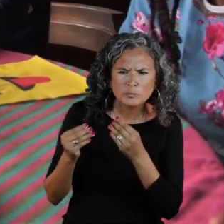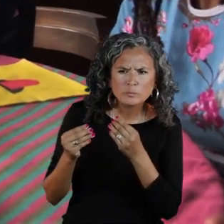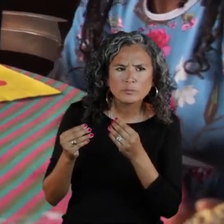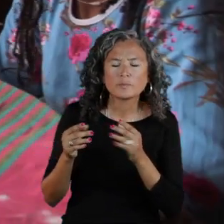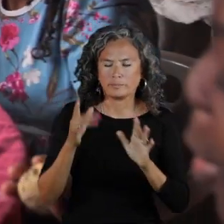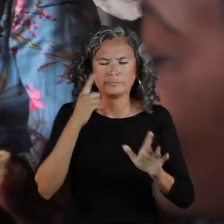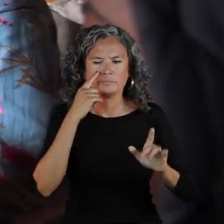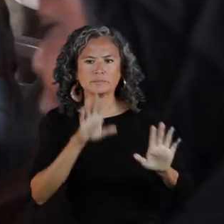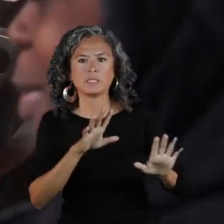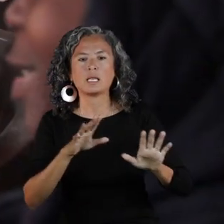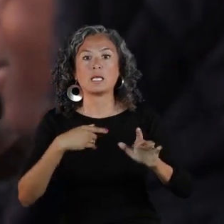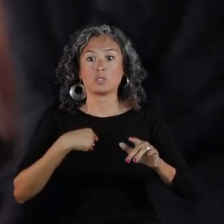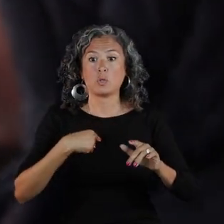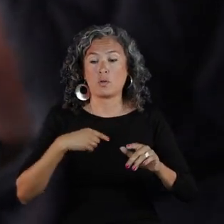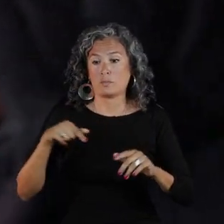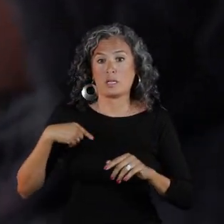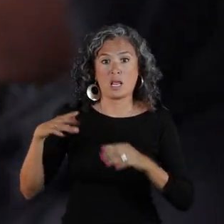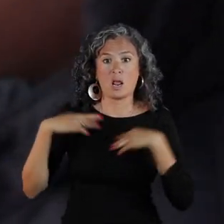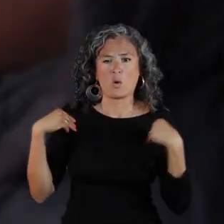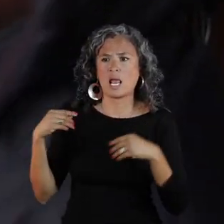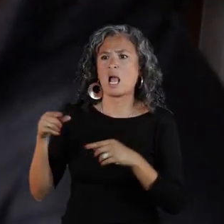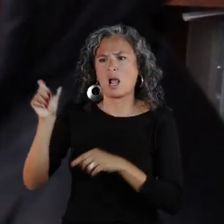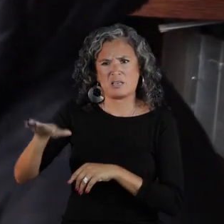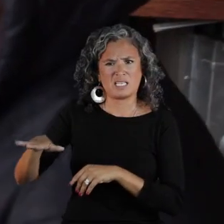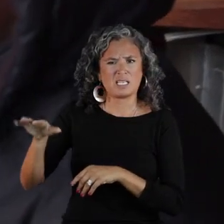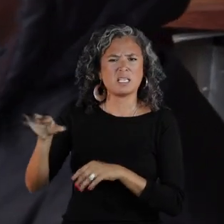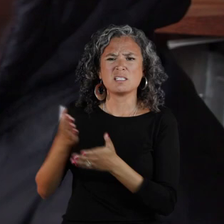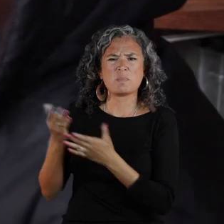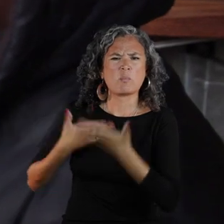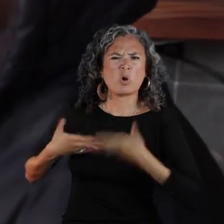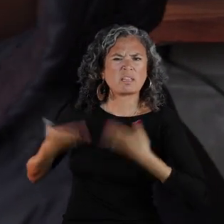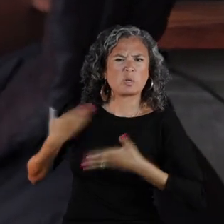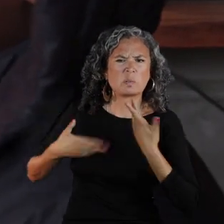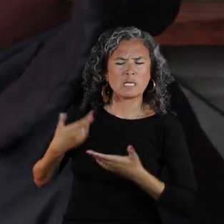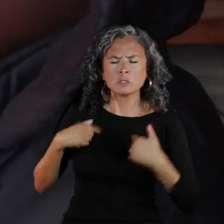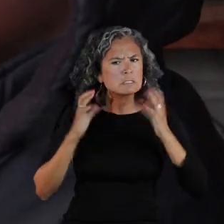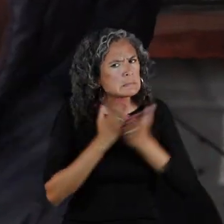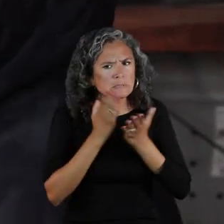Hablando no, porque en el barrio hay un chico que siempre me molesta, entonces siempre